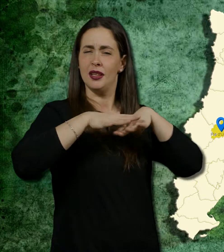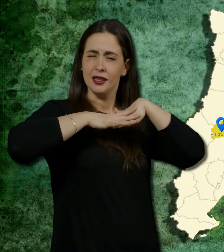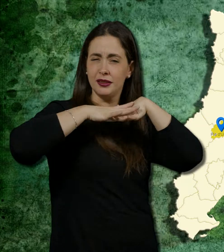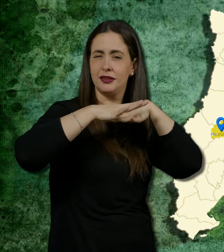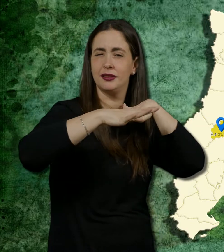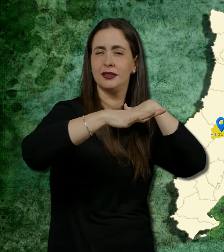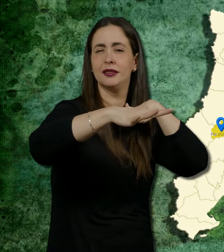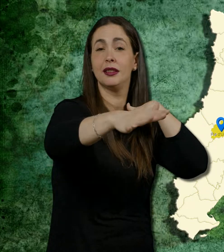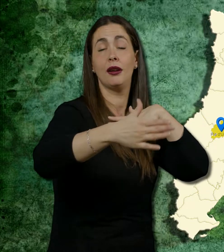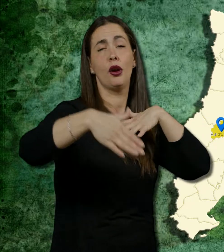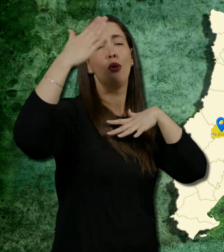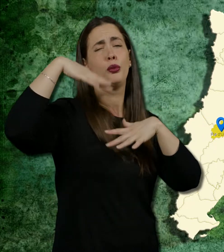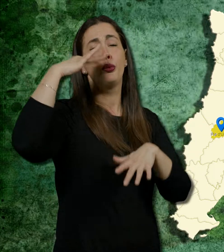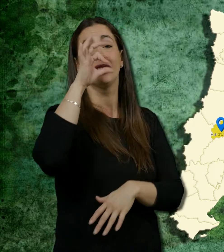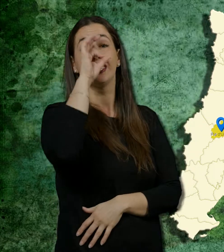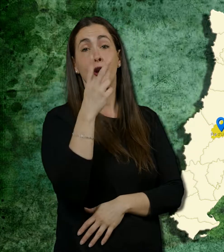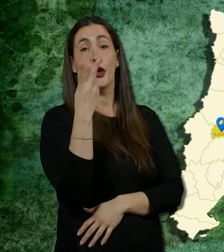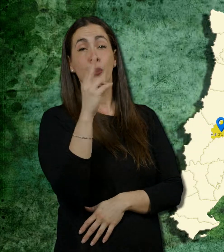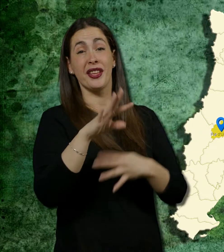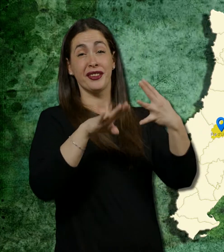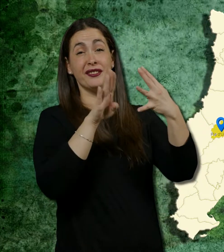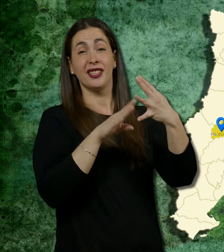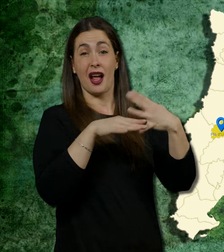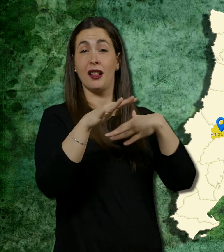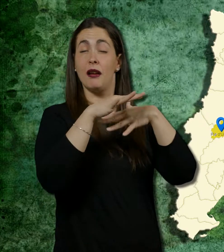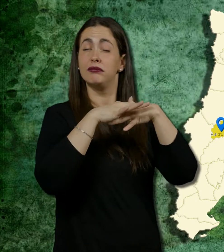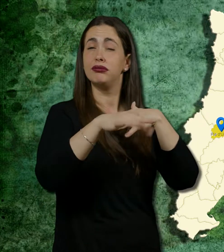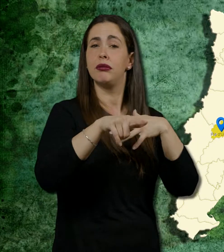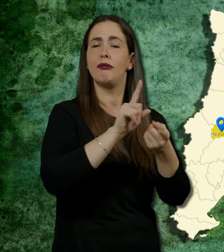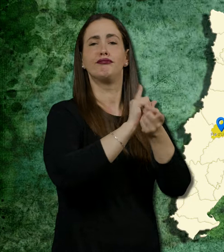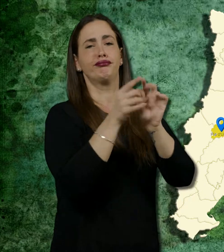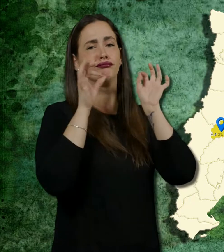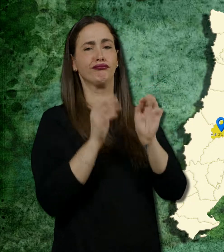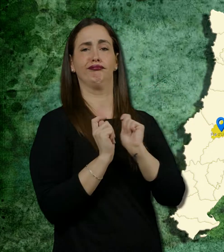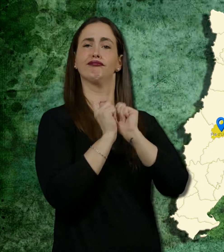Entre Lleida i Tàrrega s’expandeix una plana que, a finals del s. XX,